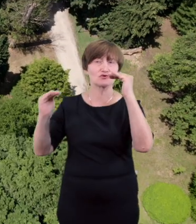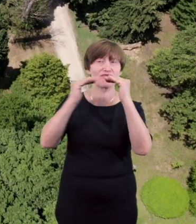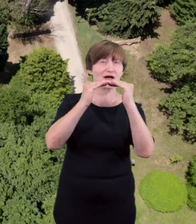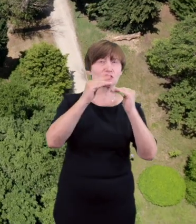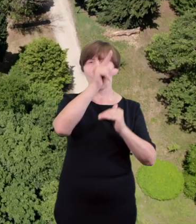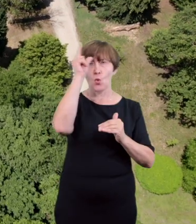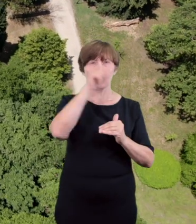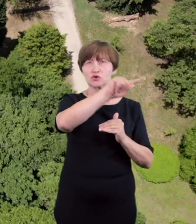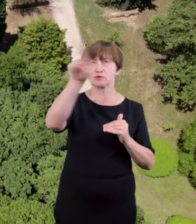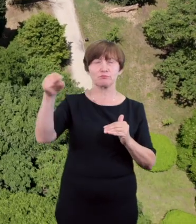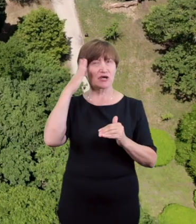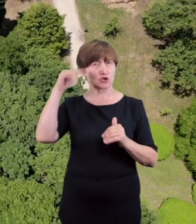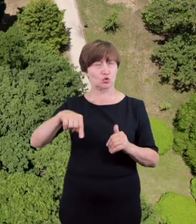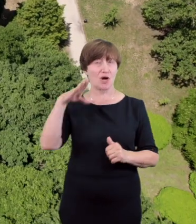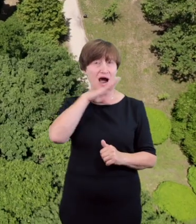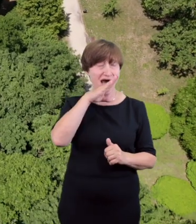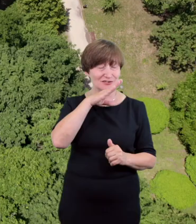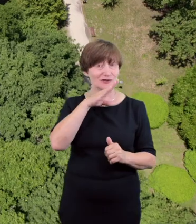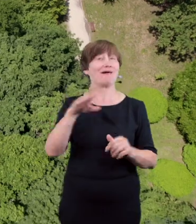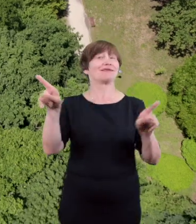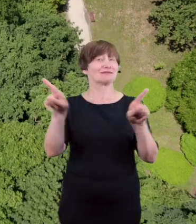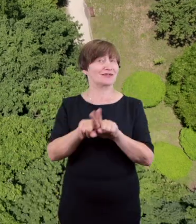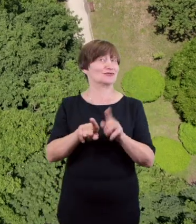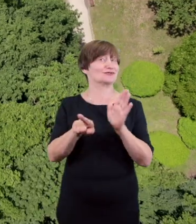mieszkańców w tym także dla osób z niepełnosprawnościami